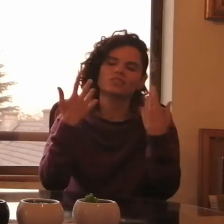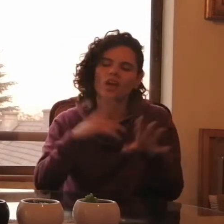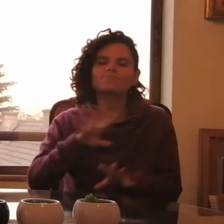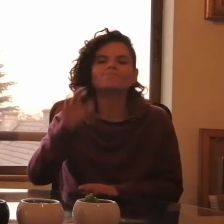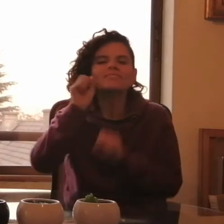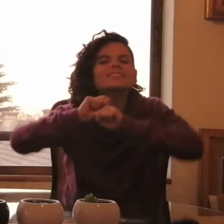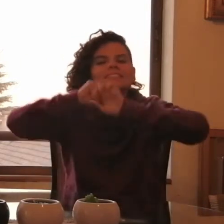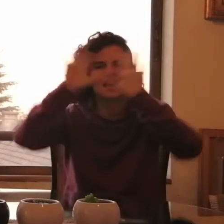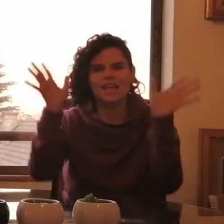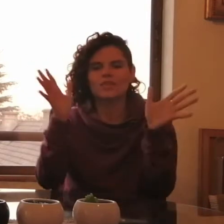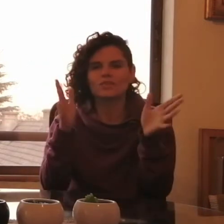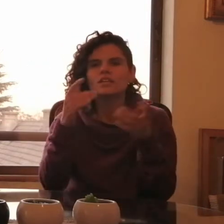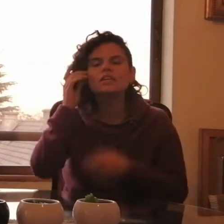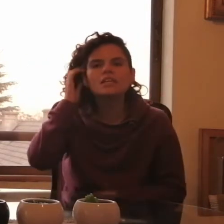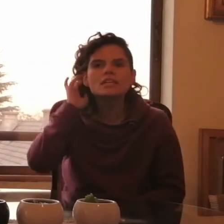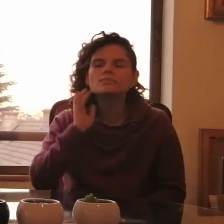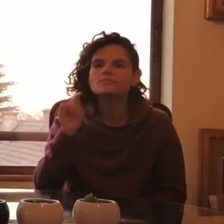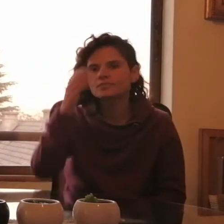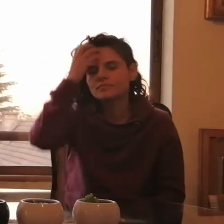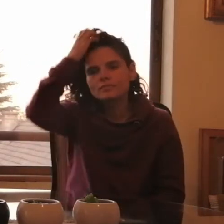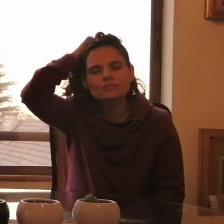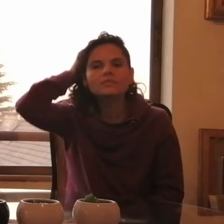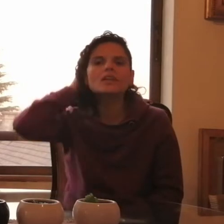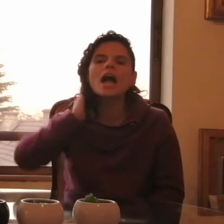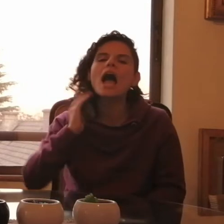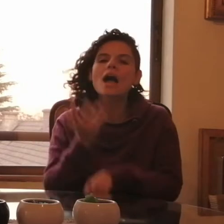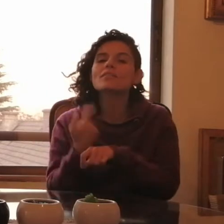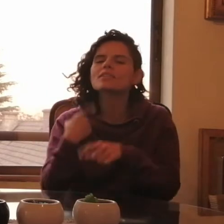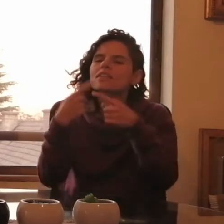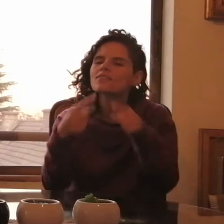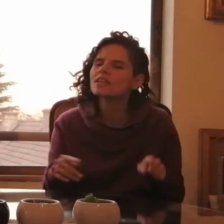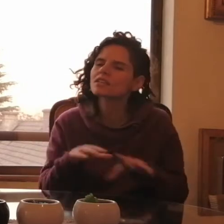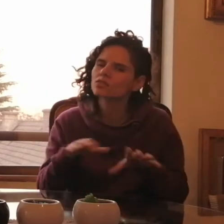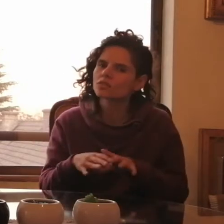igual tenía como muchas cosas distintas, uno quería ser física licenciada en